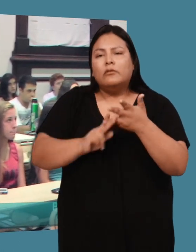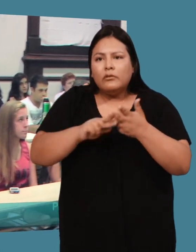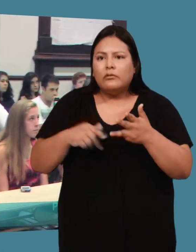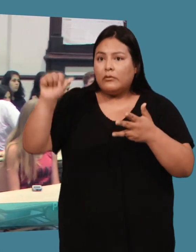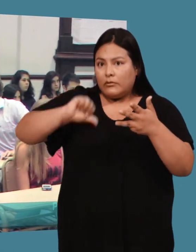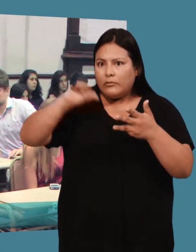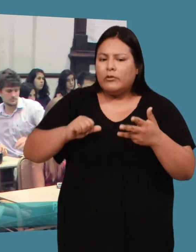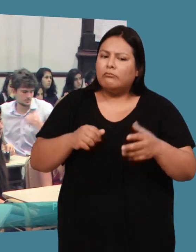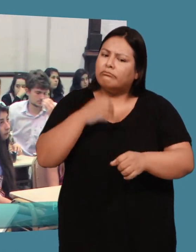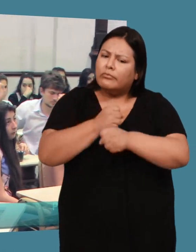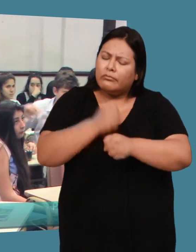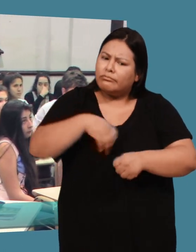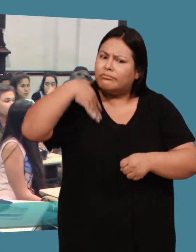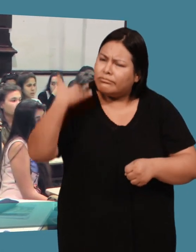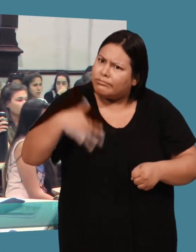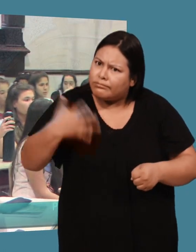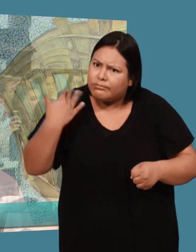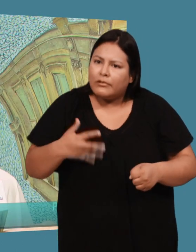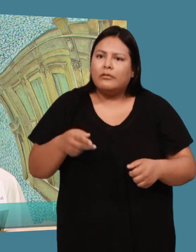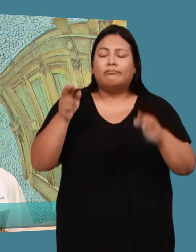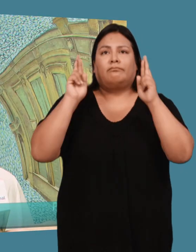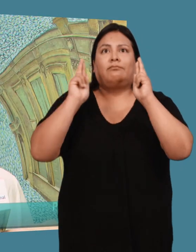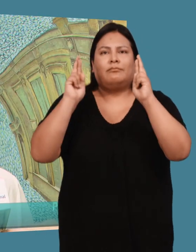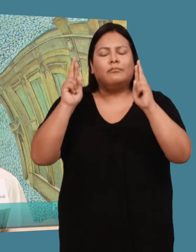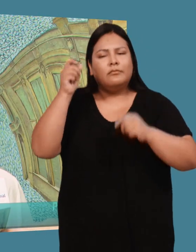Así que con muchísimo trabajo y con muchísimas expectativas y buenas ideas.